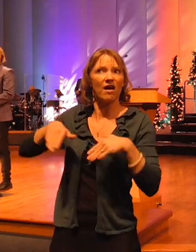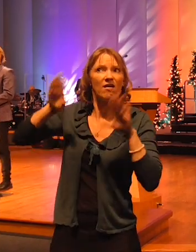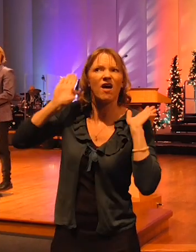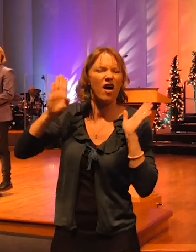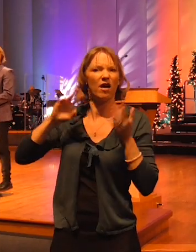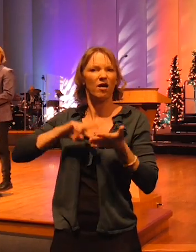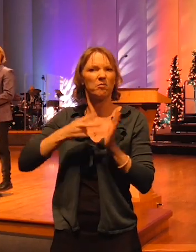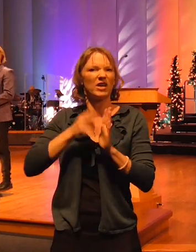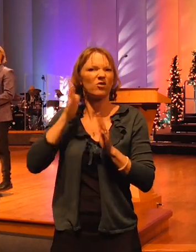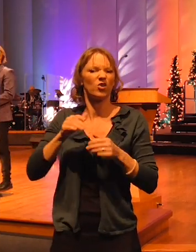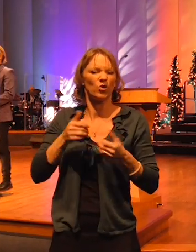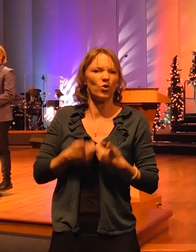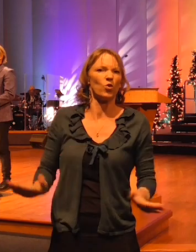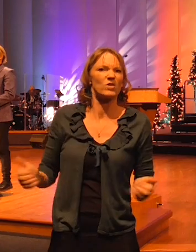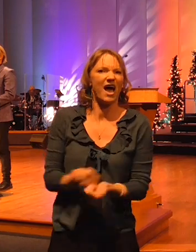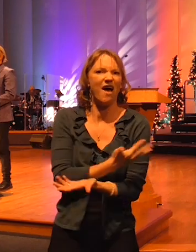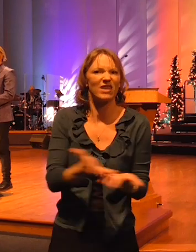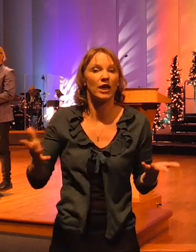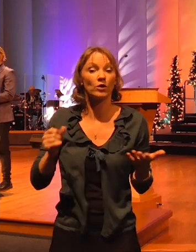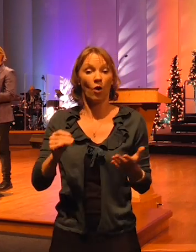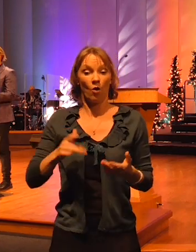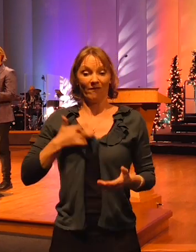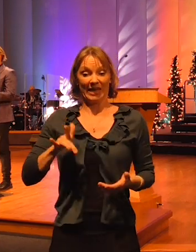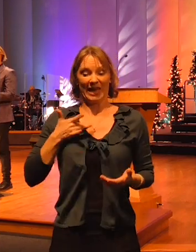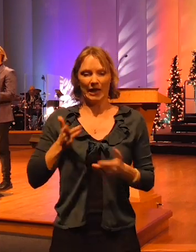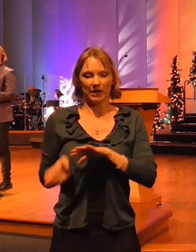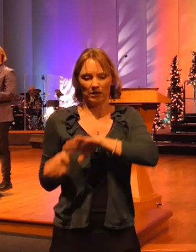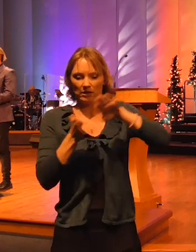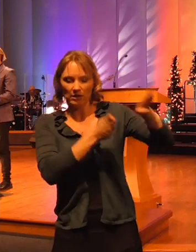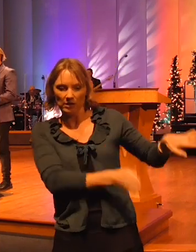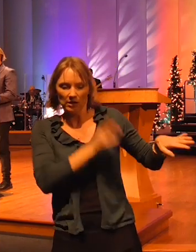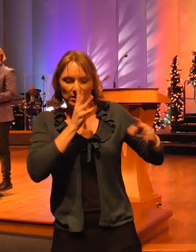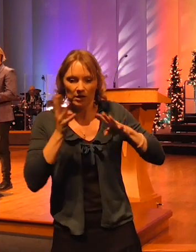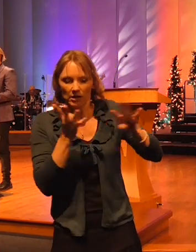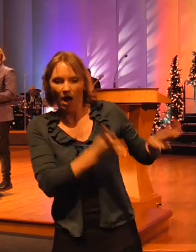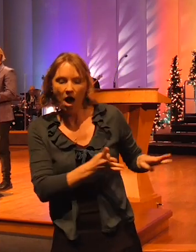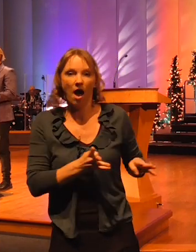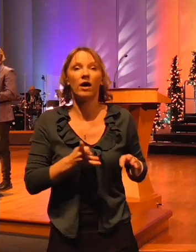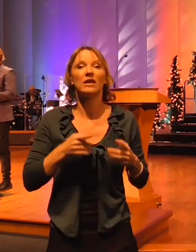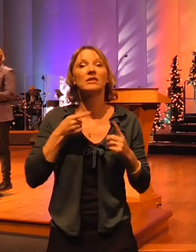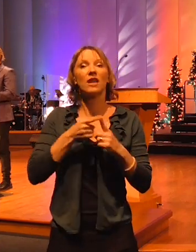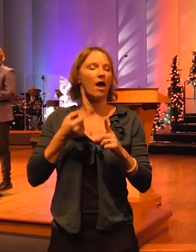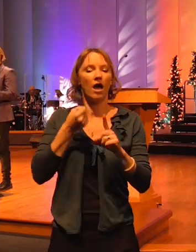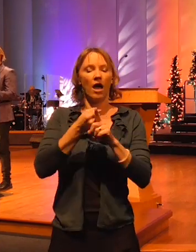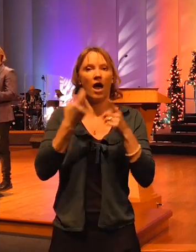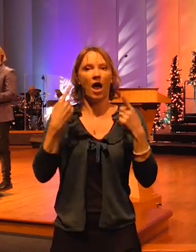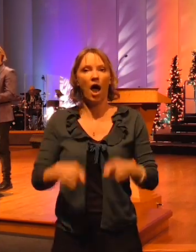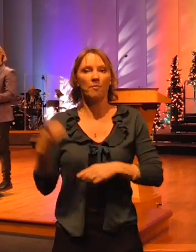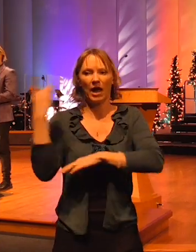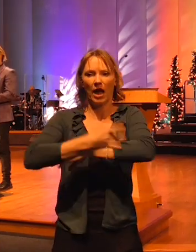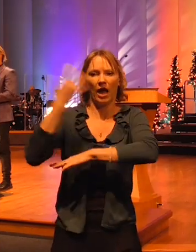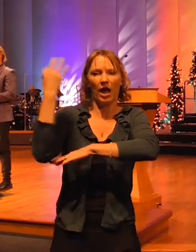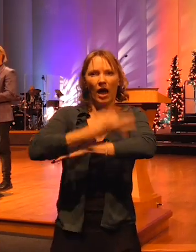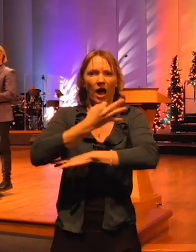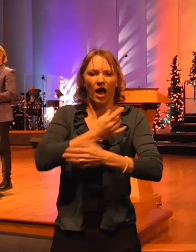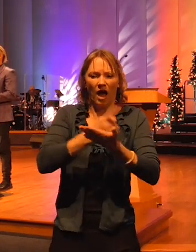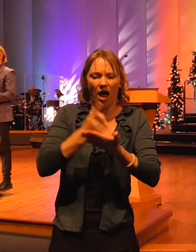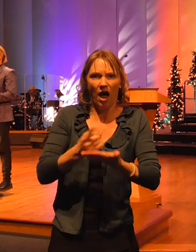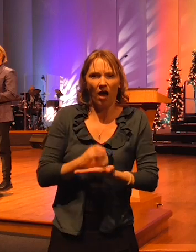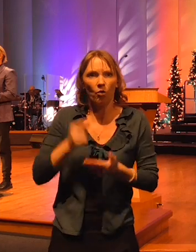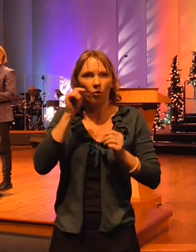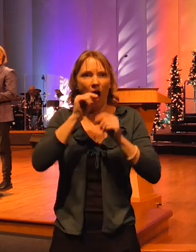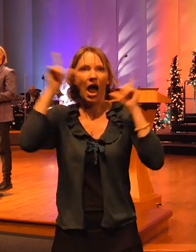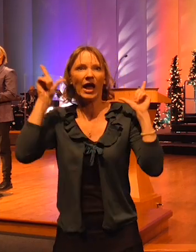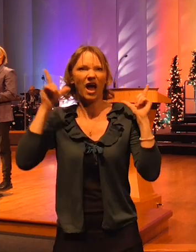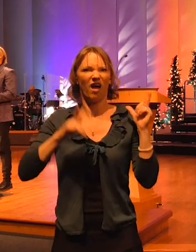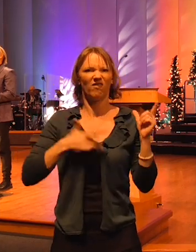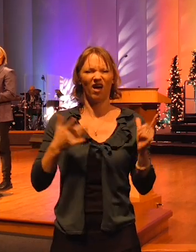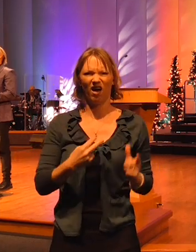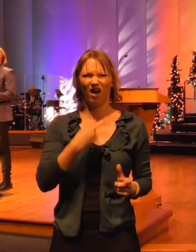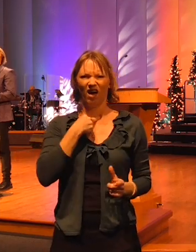que siente hasta que te despiertas 8 días a la semana con tu mejor espalda contra la pared y estoy